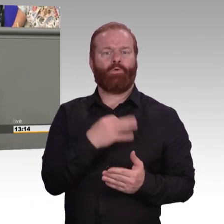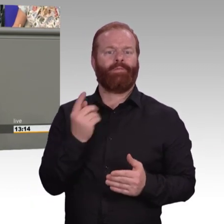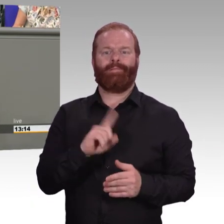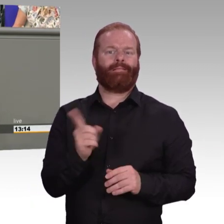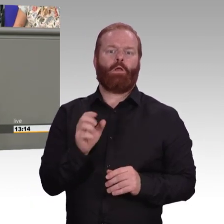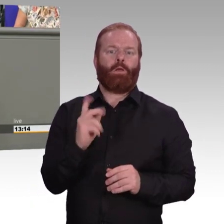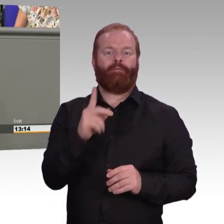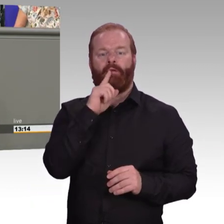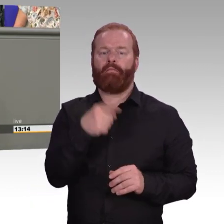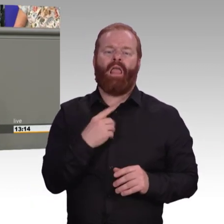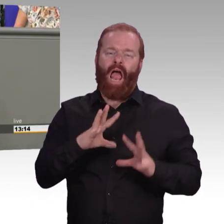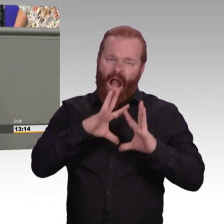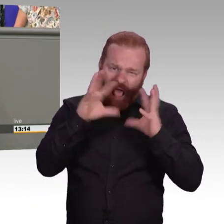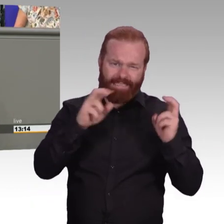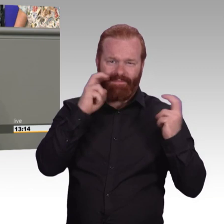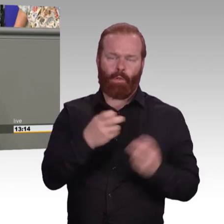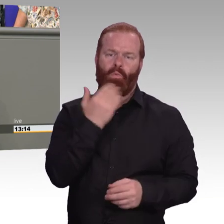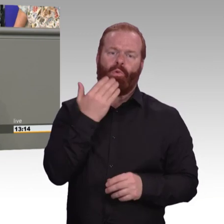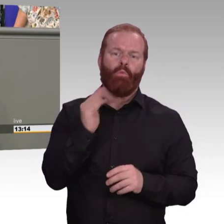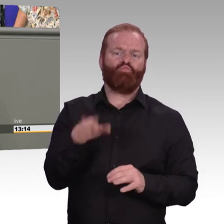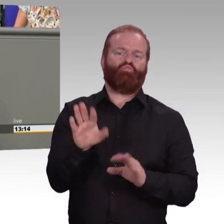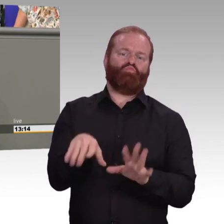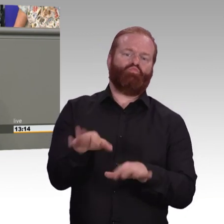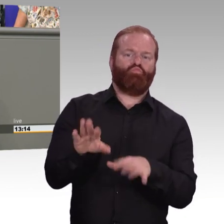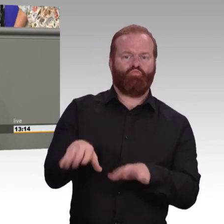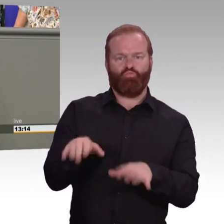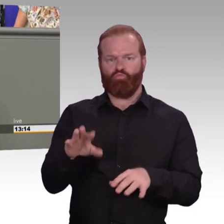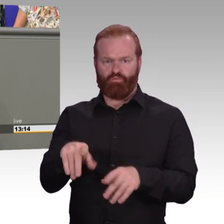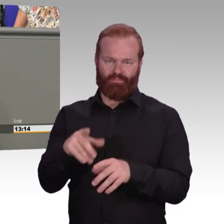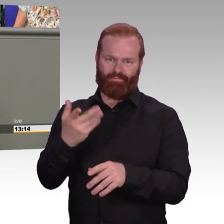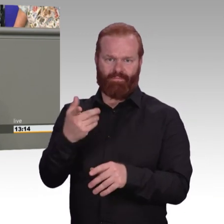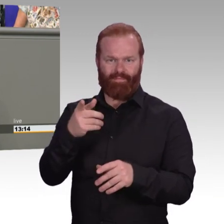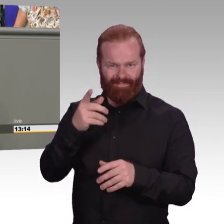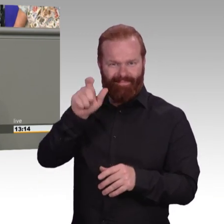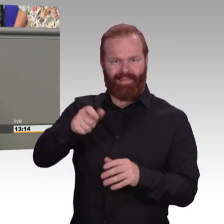Alleine im Jahr 2017 gab es 8.400 Fälle von Kindesmissbrauch